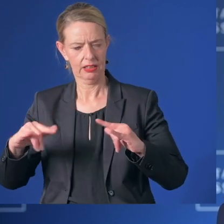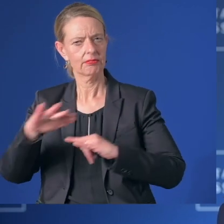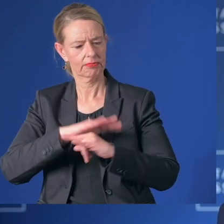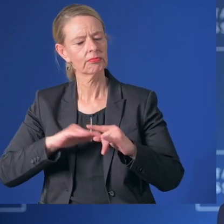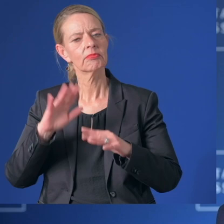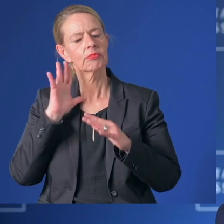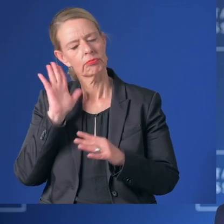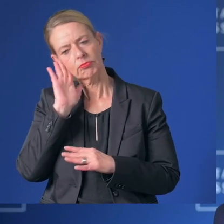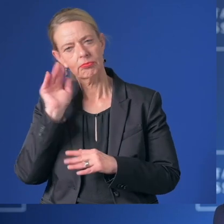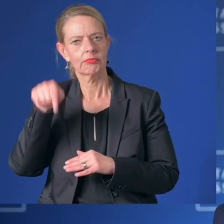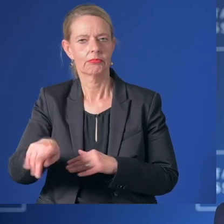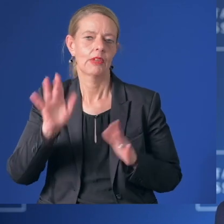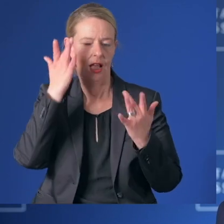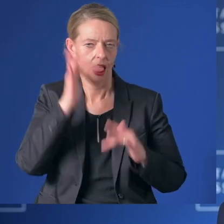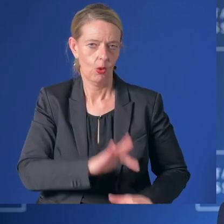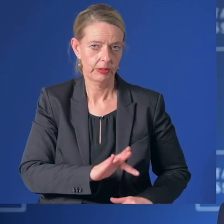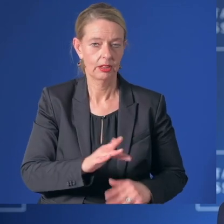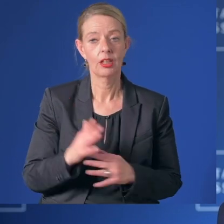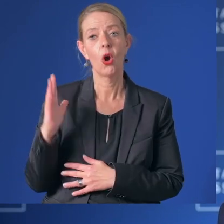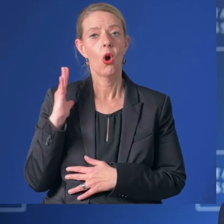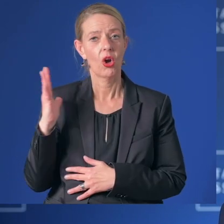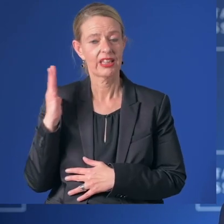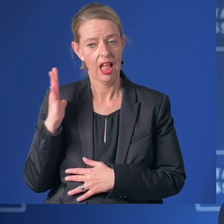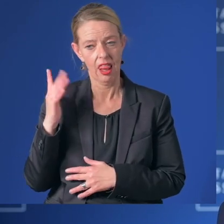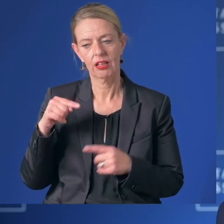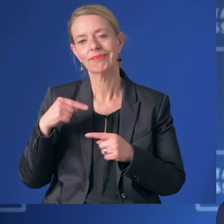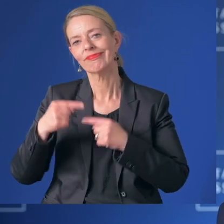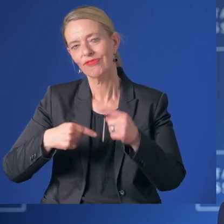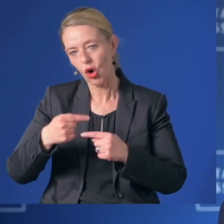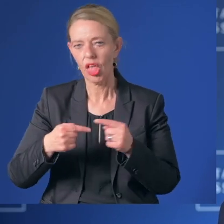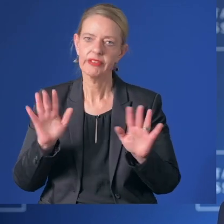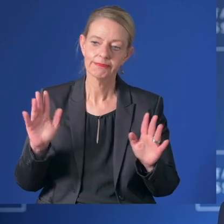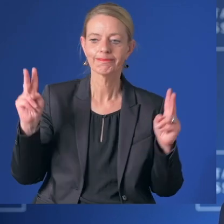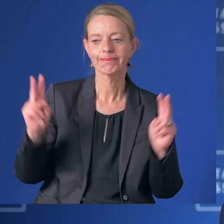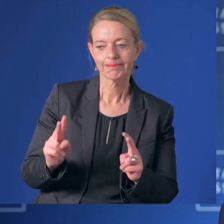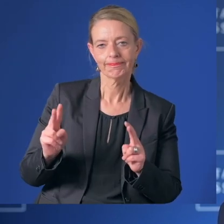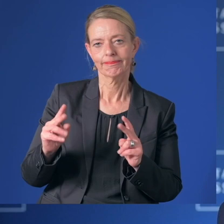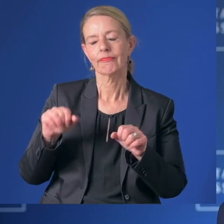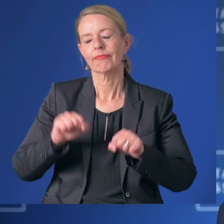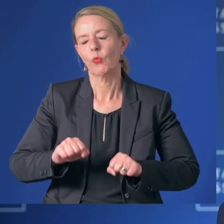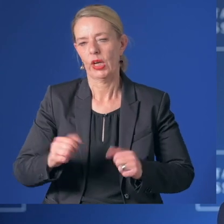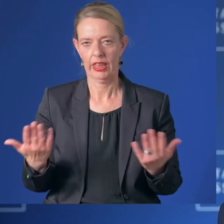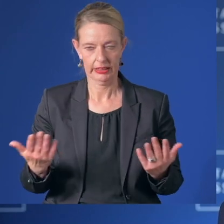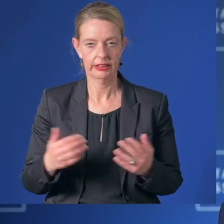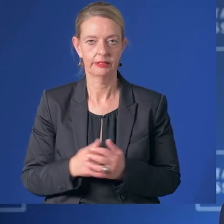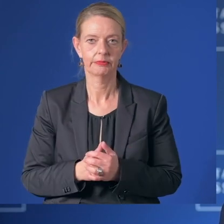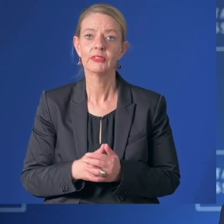wieder möglich. Der Hotelbetrieb startet zunächst nur mit eingeschränkter Kapazität. Ich wünsche Ihnen